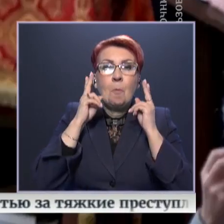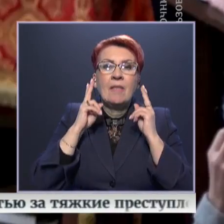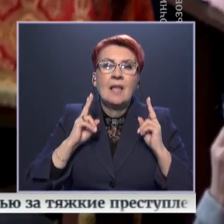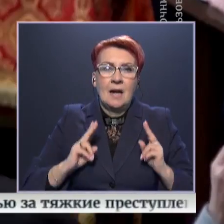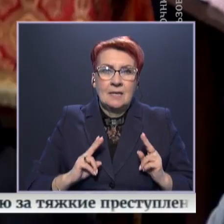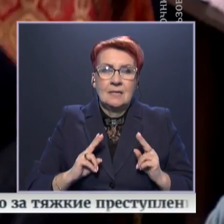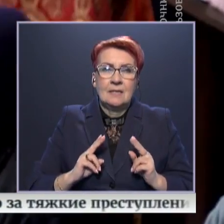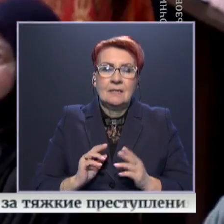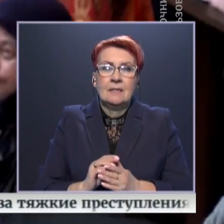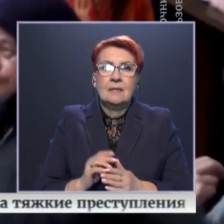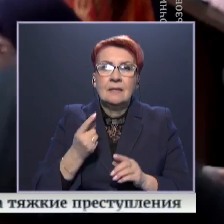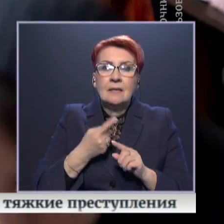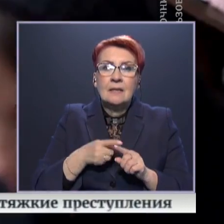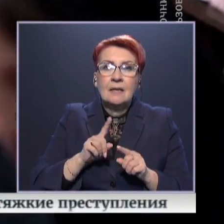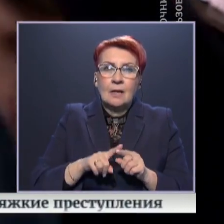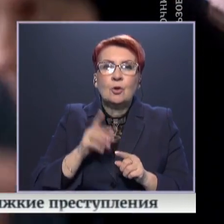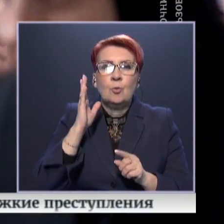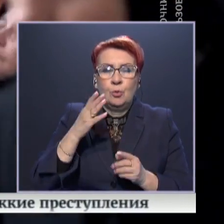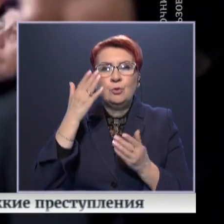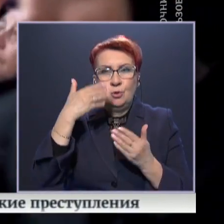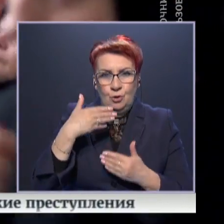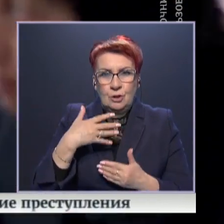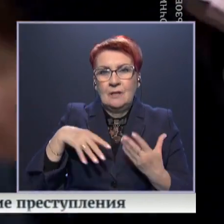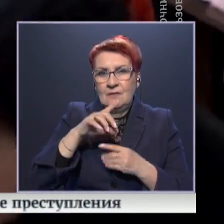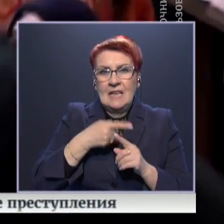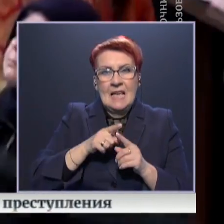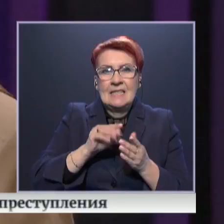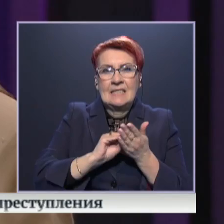которая будет читать все эти записочки за наших